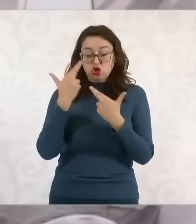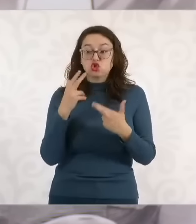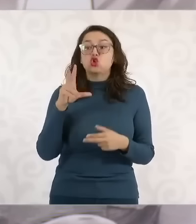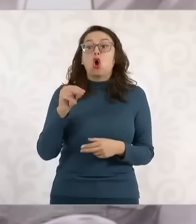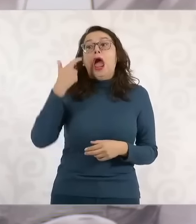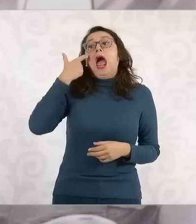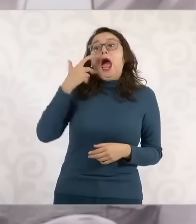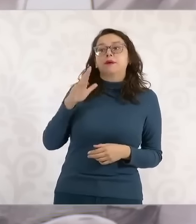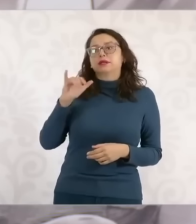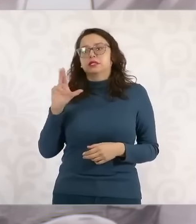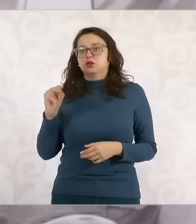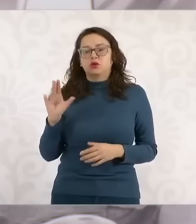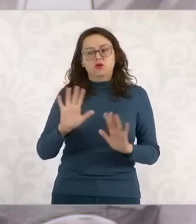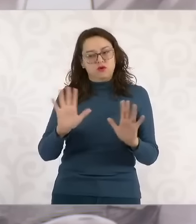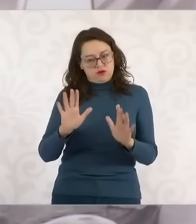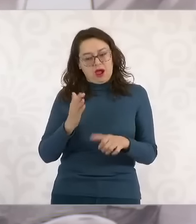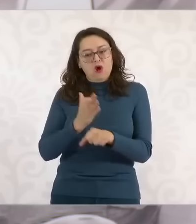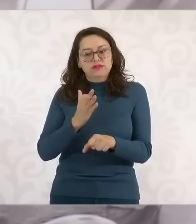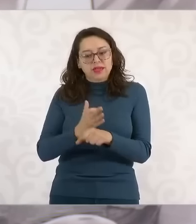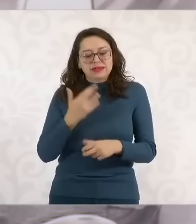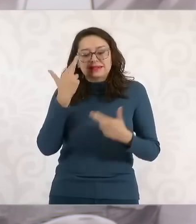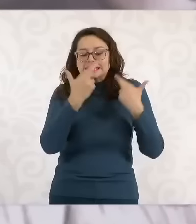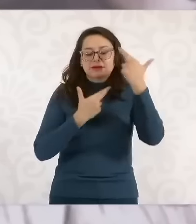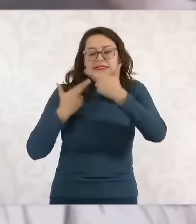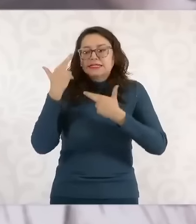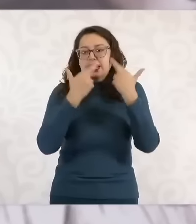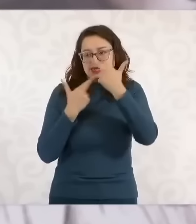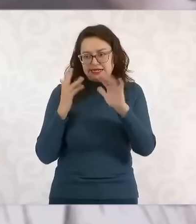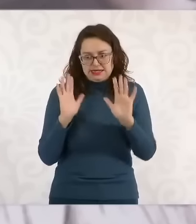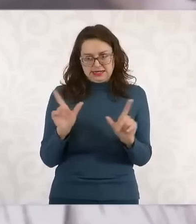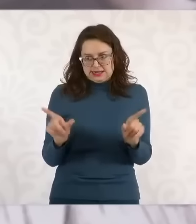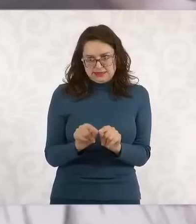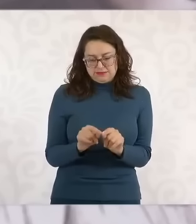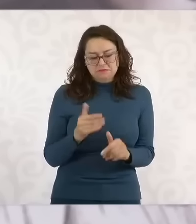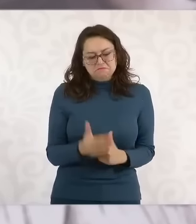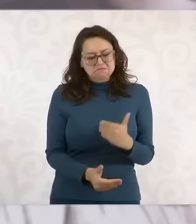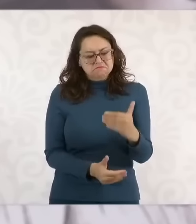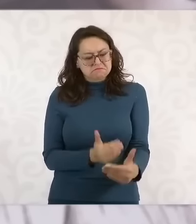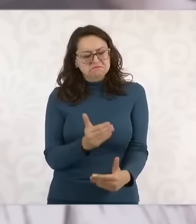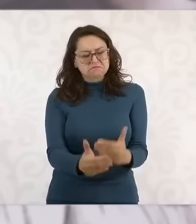es el alcance que tiene el proceso. Y lo que hemos creo que hemos avanzado bien en todos